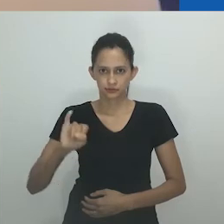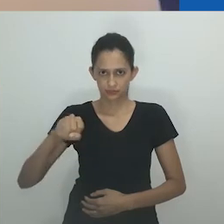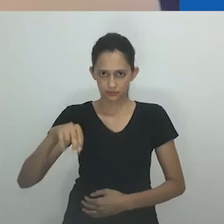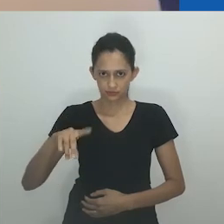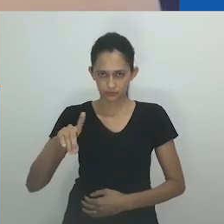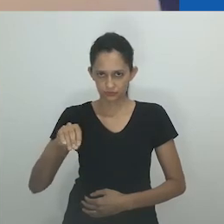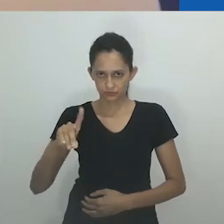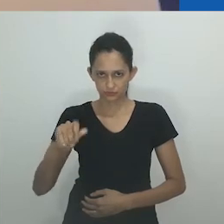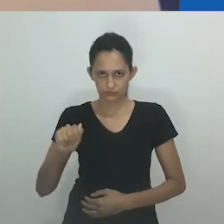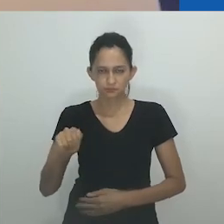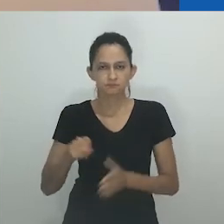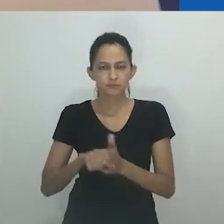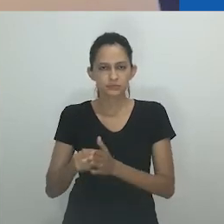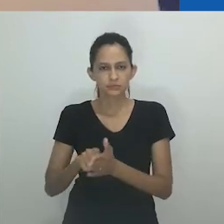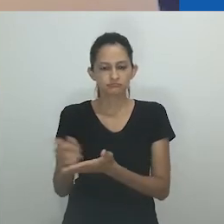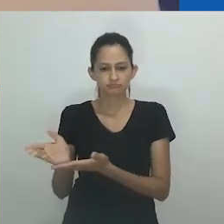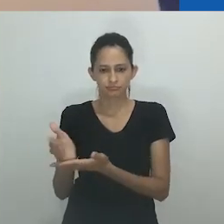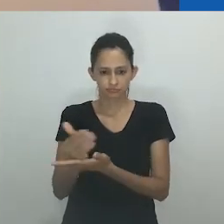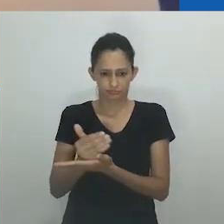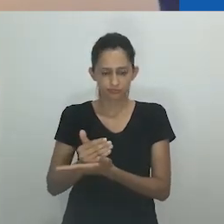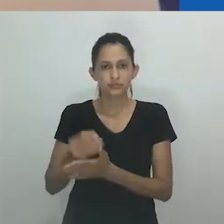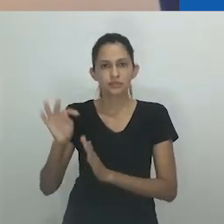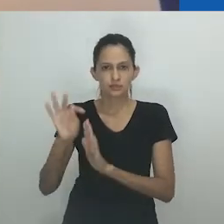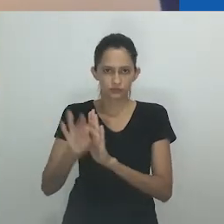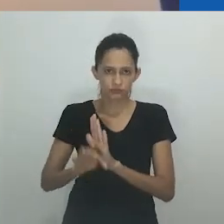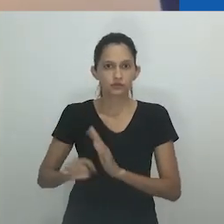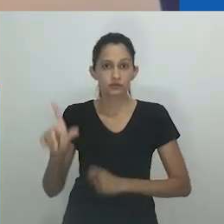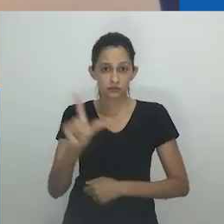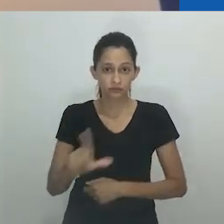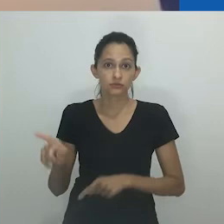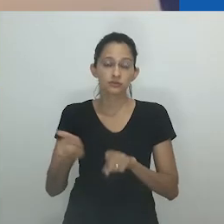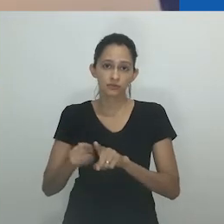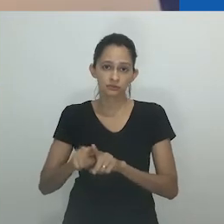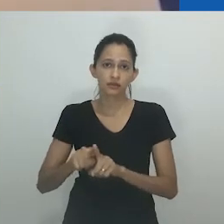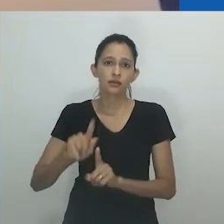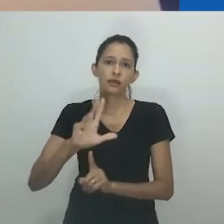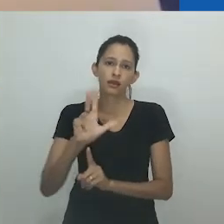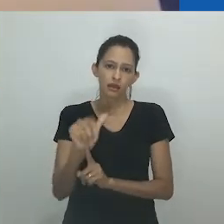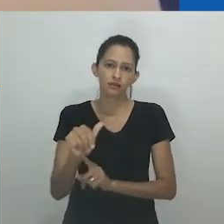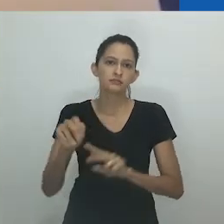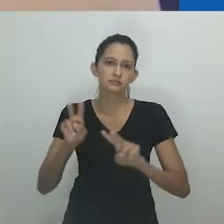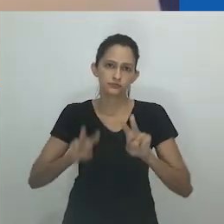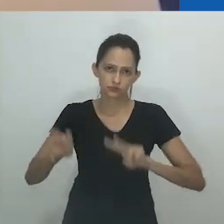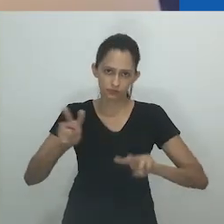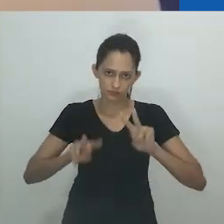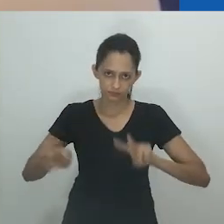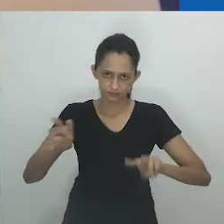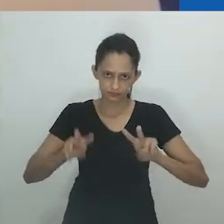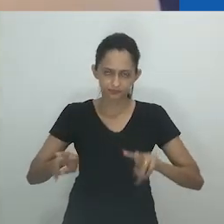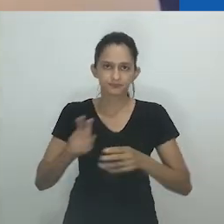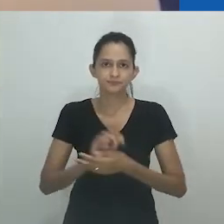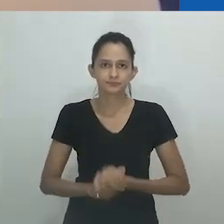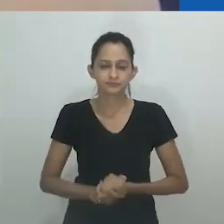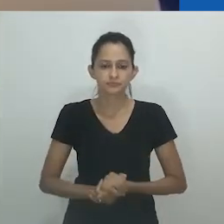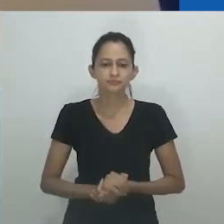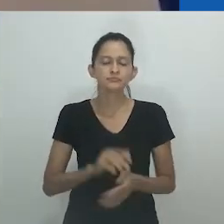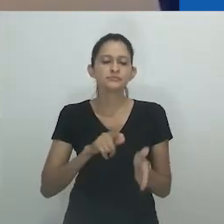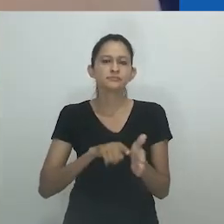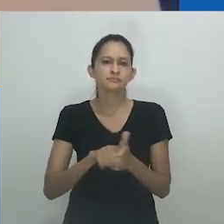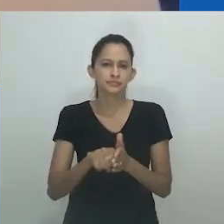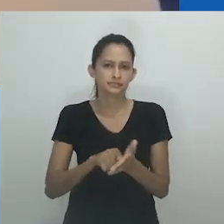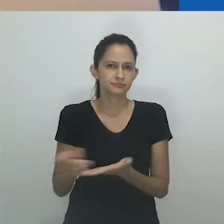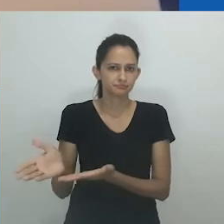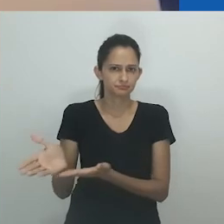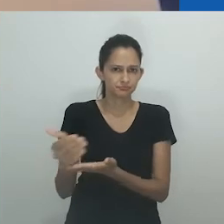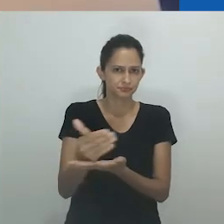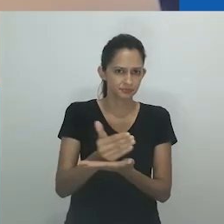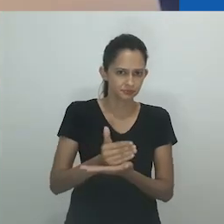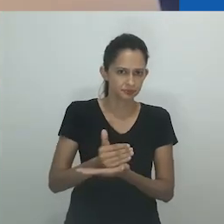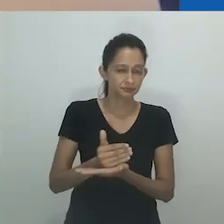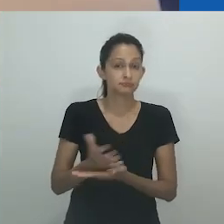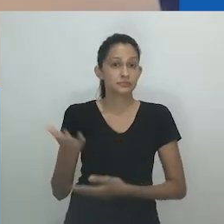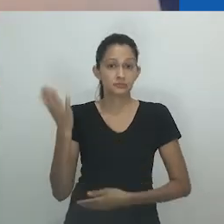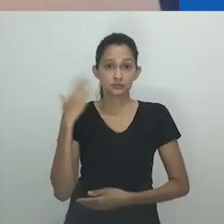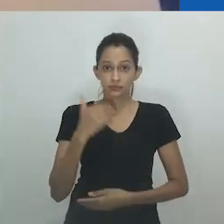Ao explorar a noção de unongayindoda, utilizo pesquisas empíricas baseadas em um estudo qualitativo; um texto literário; bem como artes visuais.